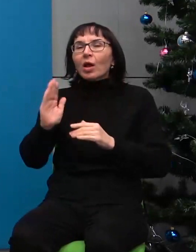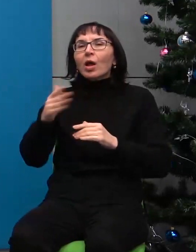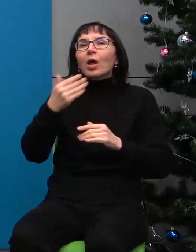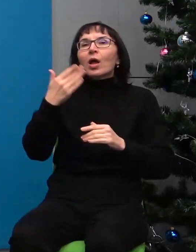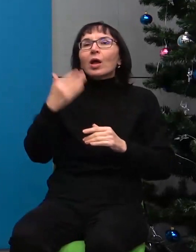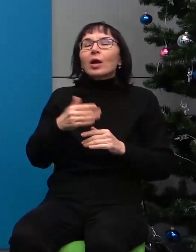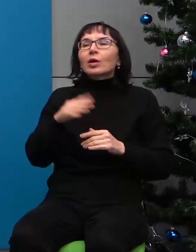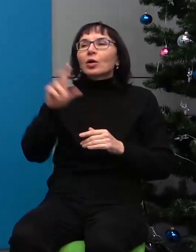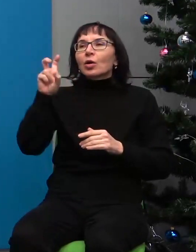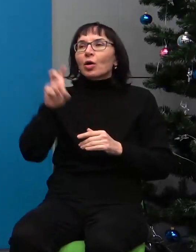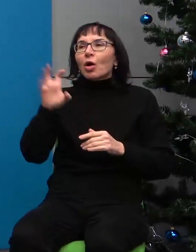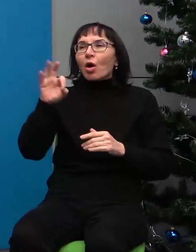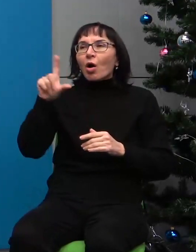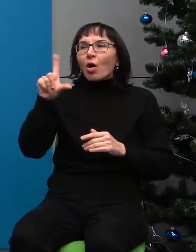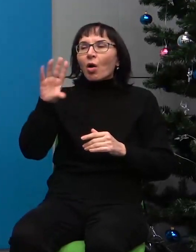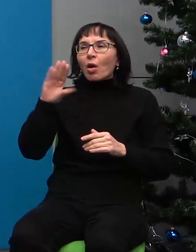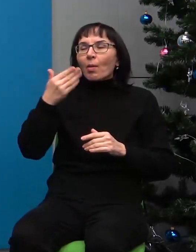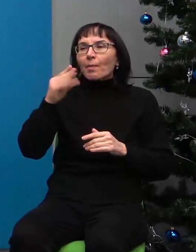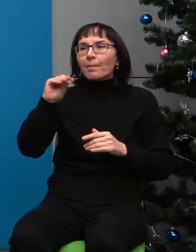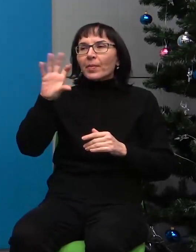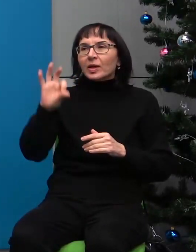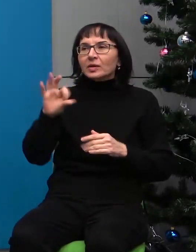Bardzo mnie ciekawiła struktura kryminału.